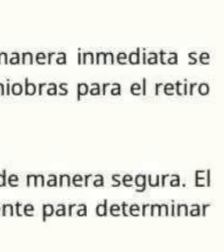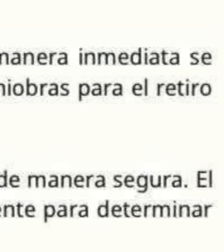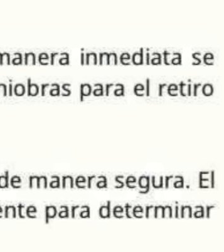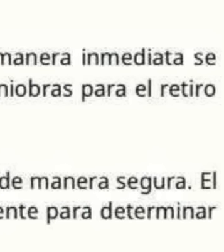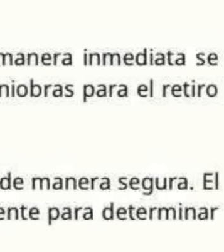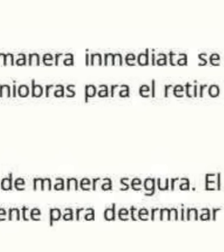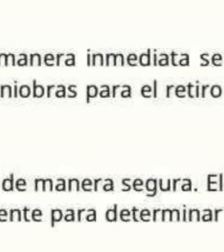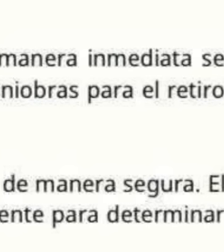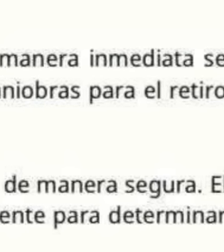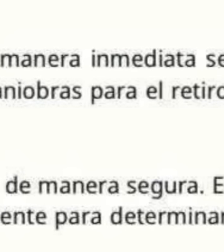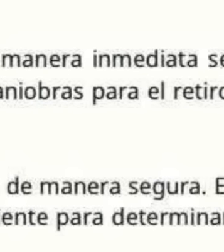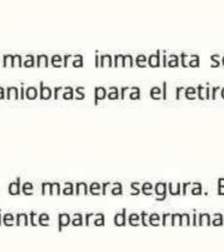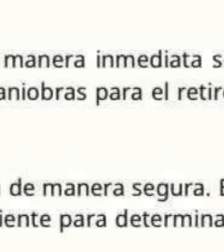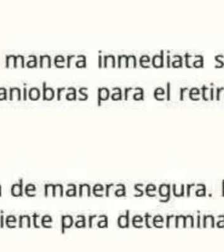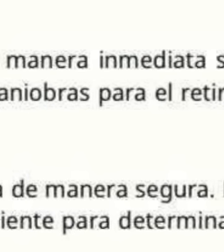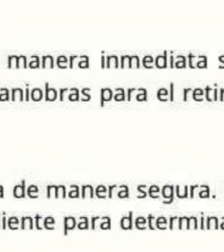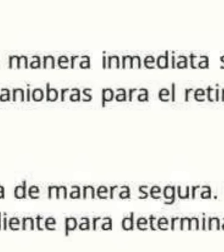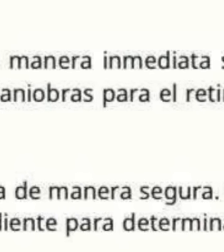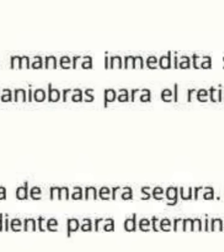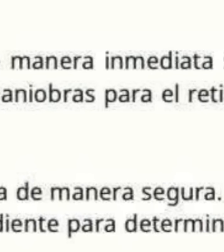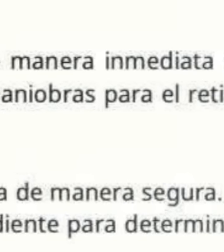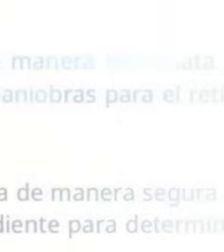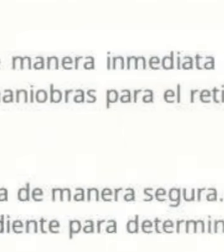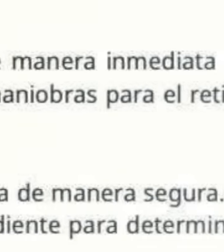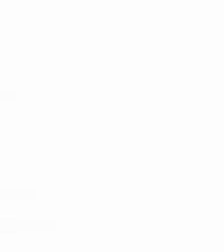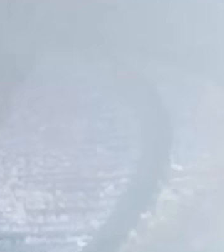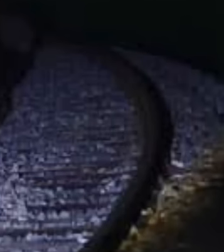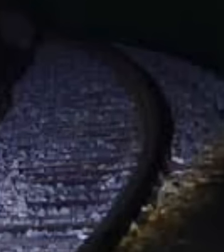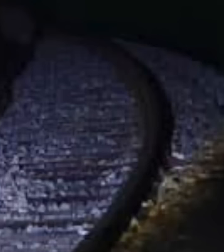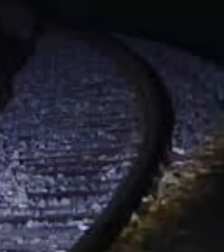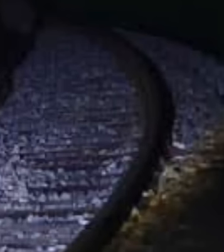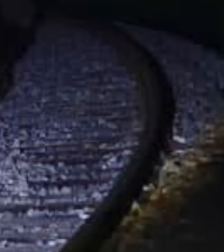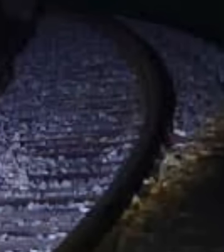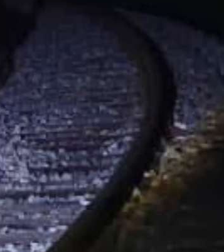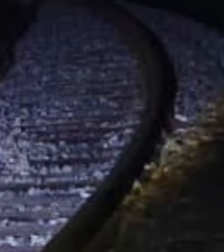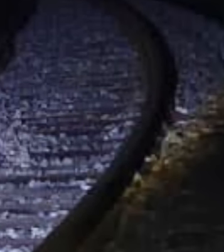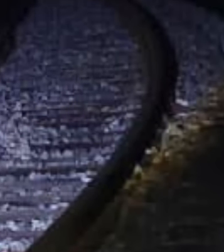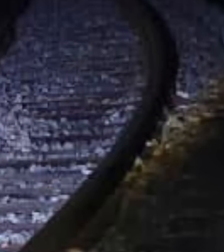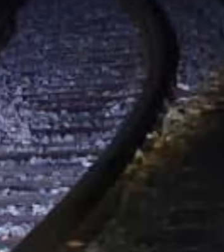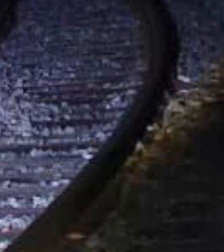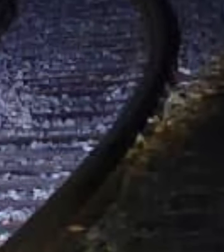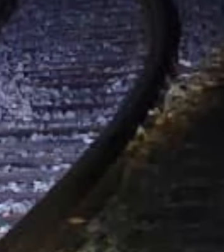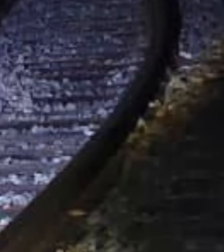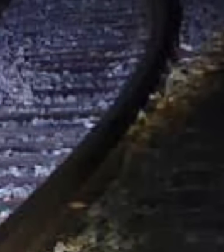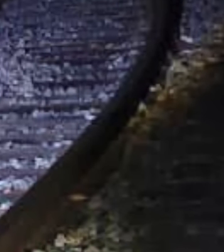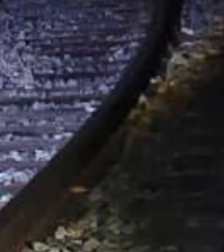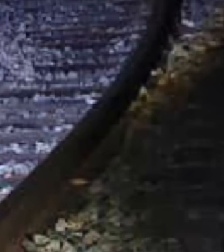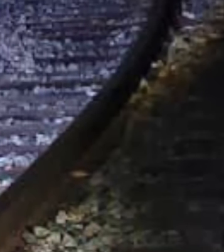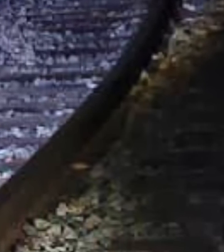anterior. El saldo. Afortunadamente [música] no hay personas lesionadas. La Secretaría de Marina,